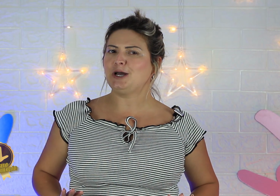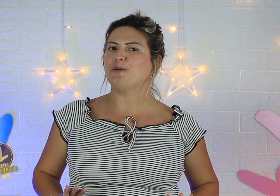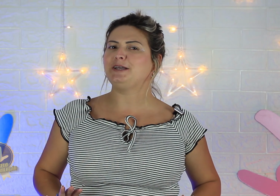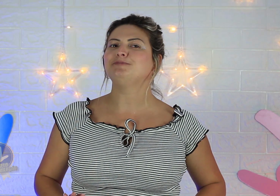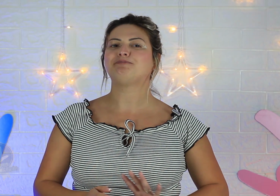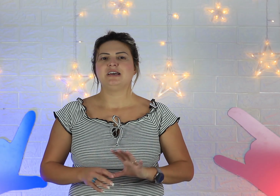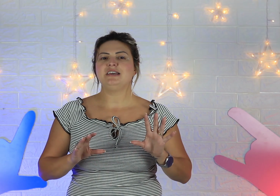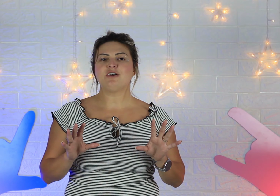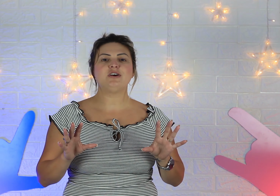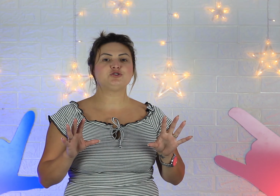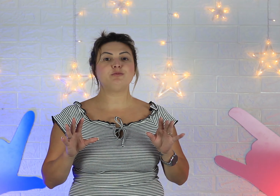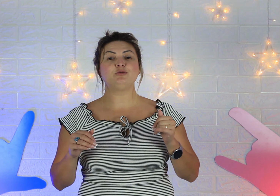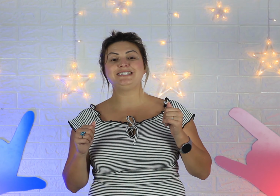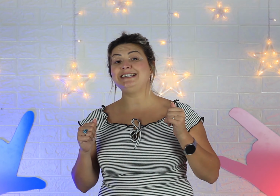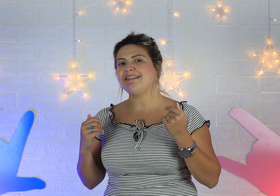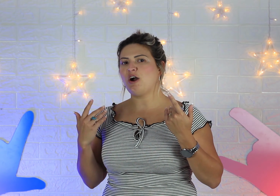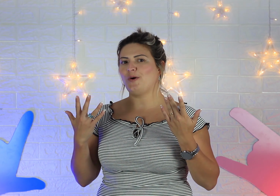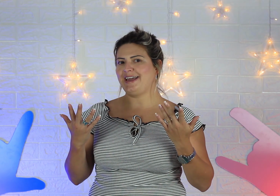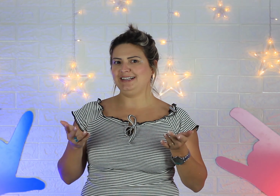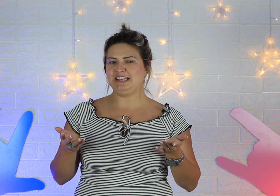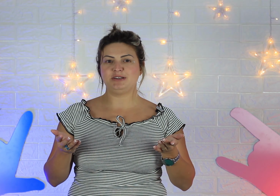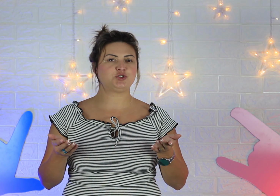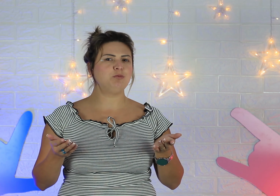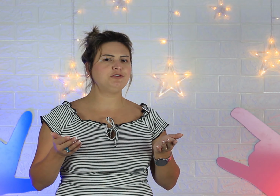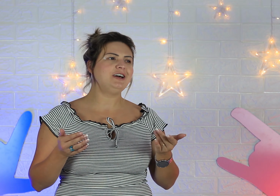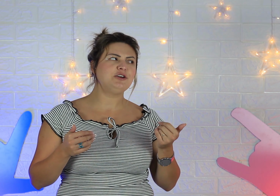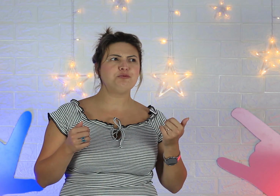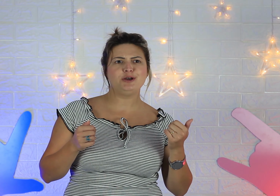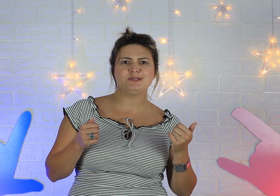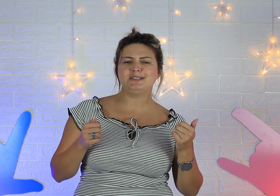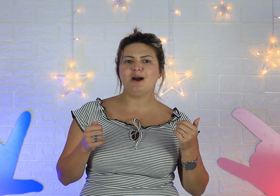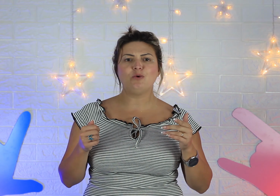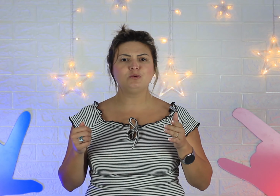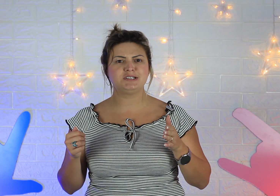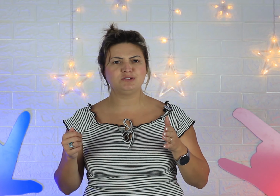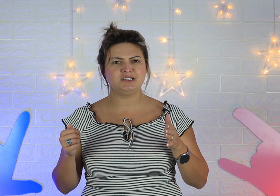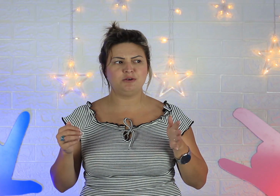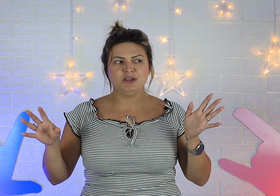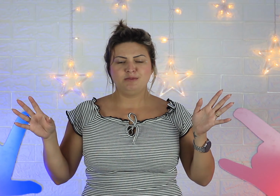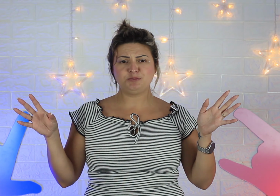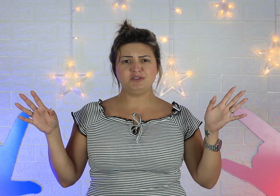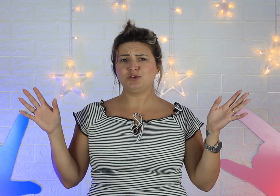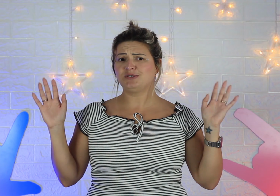mais esse sinal em que agora sobre o sinal em Libras como que falaram meu sinal o seu sinal mas